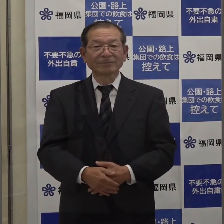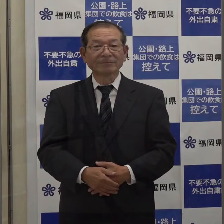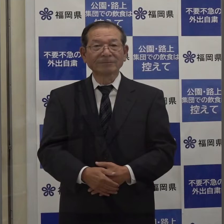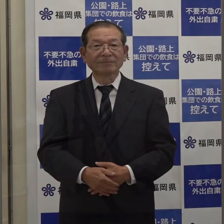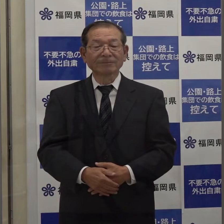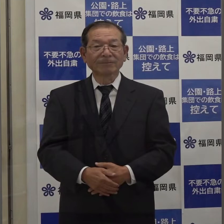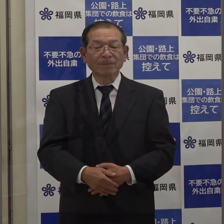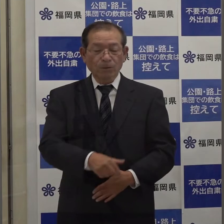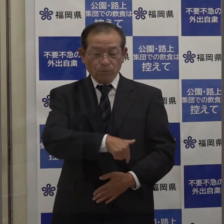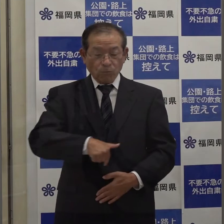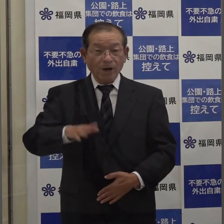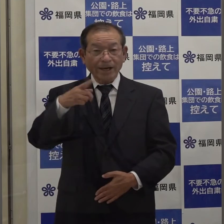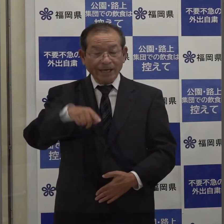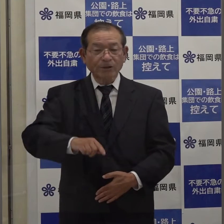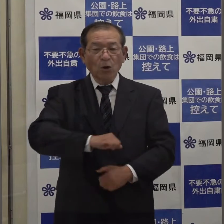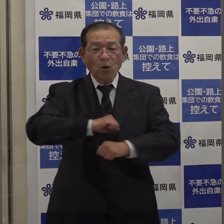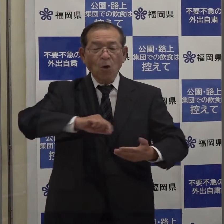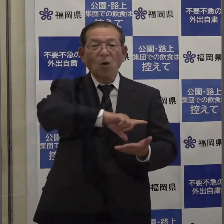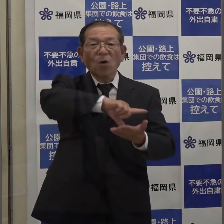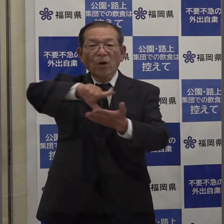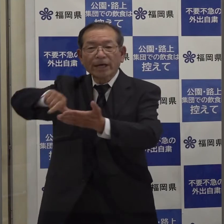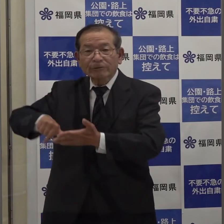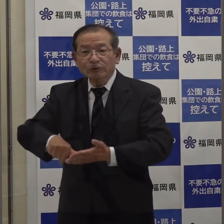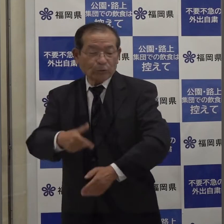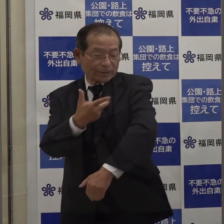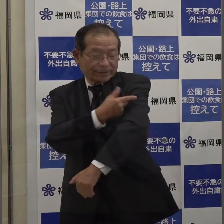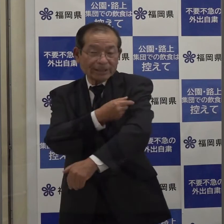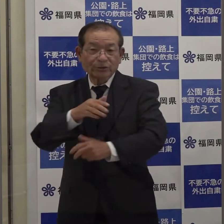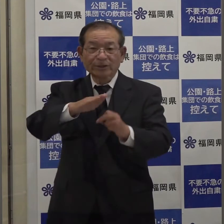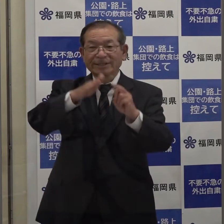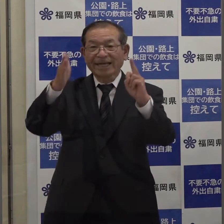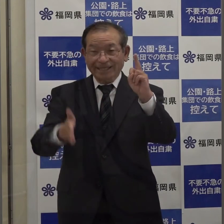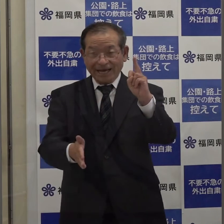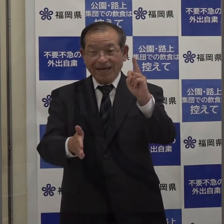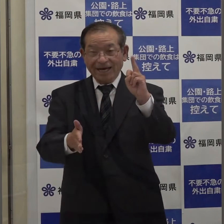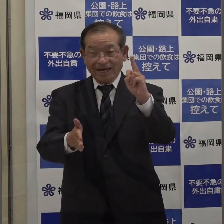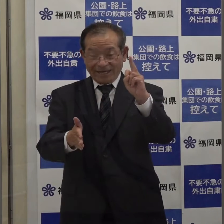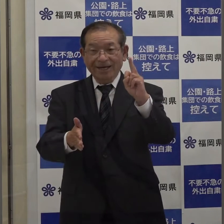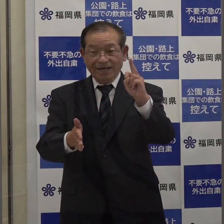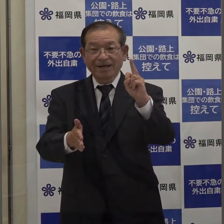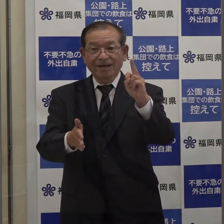「福岡県ワクチン広域接種センター」についてです